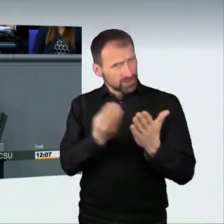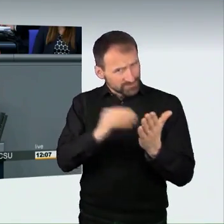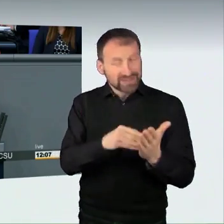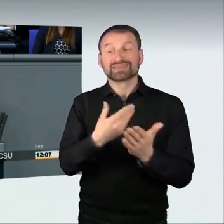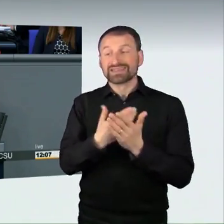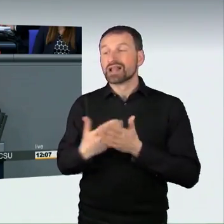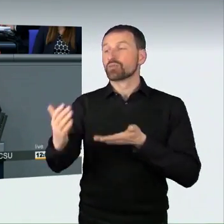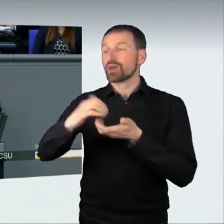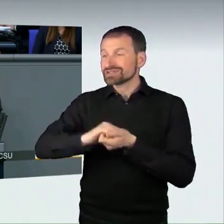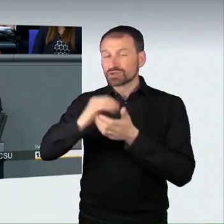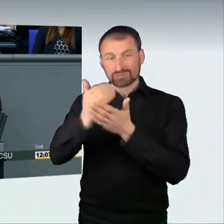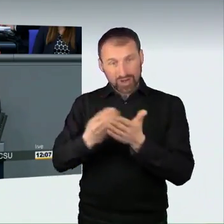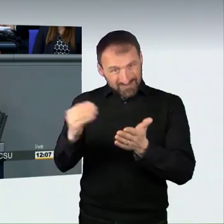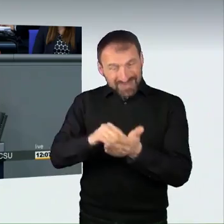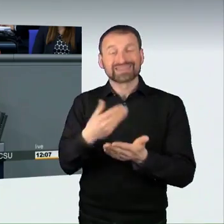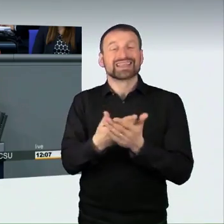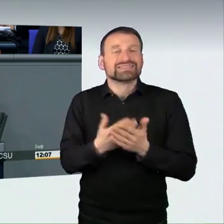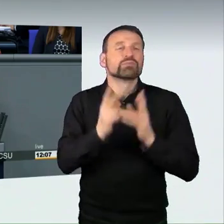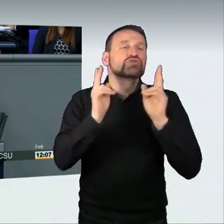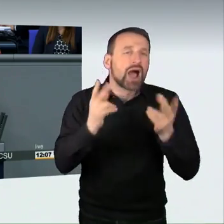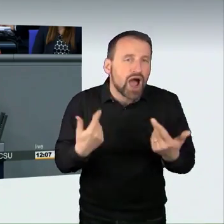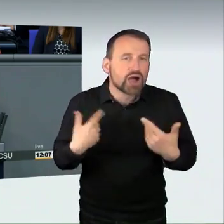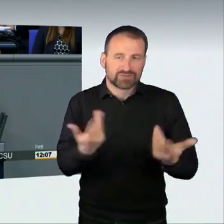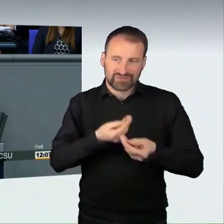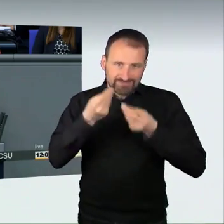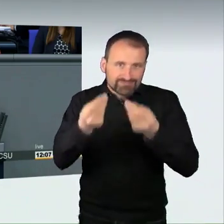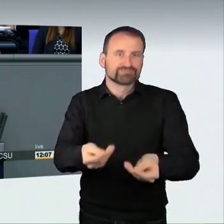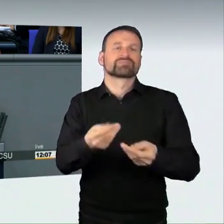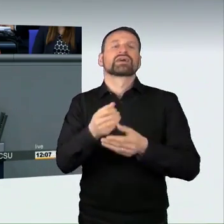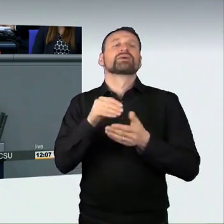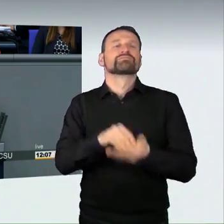Jetzt fragen manche: Funktioniert die Mietpreisbremse? Dazu gibt es in der Tat unterschiedliche Studien,